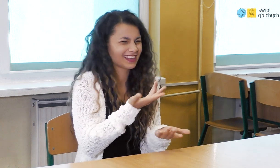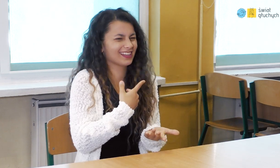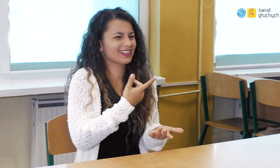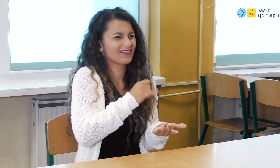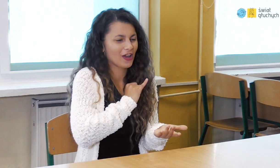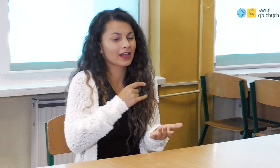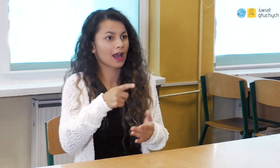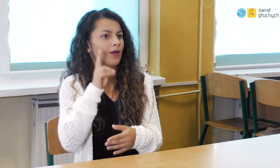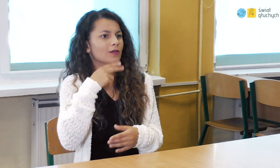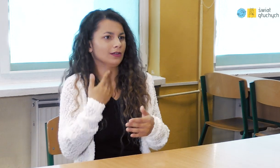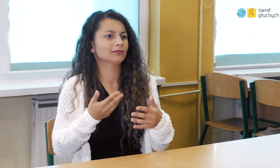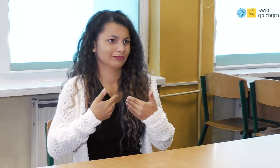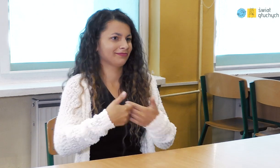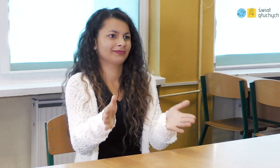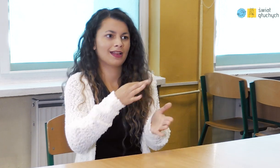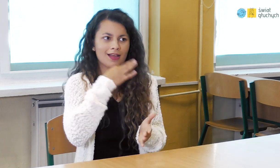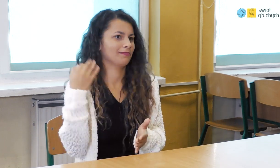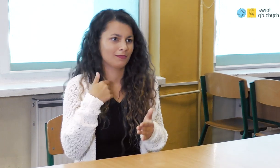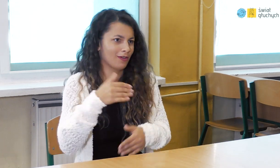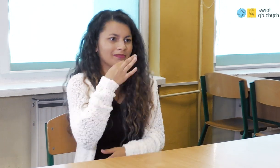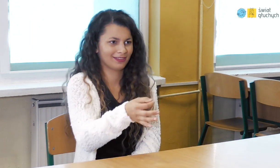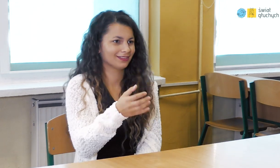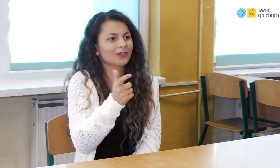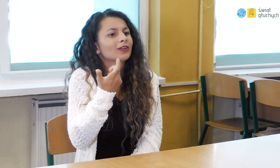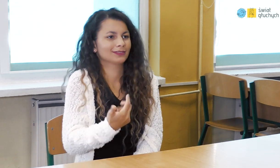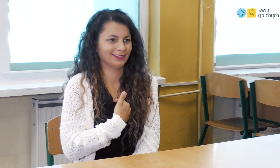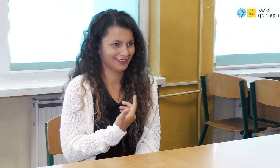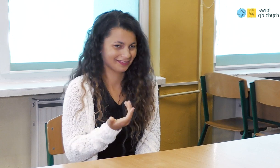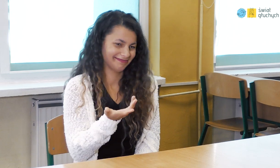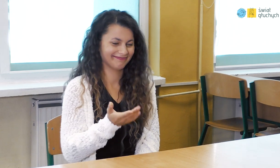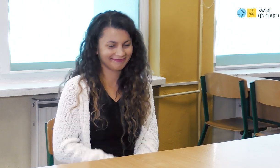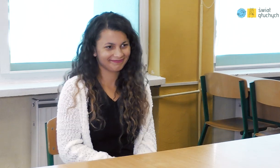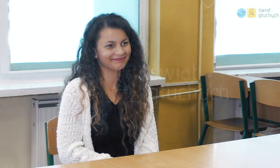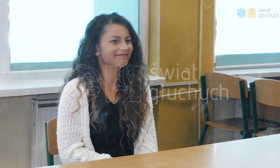nie wiedziałam jak mam zapytać o coś, czego nie rozumiem. W szkole dla głuchych, mogłam o wszystko pytać, o co tylko chciałam.